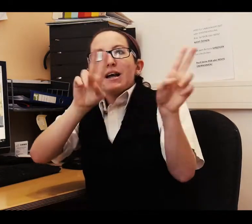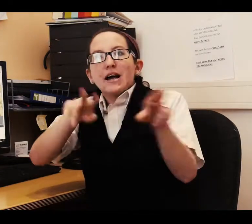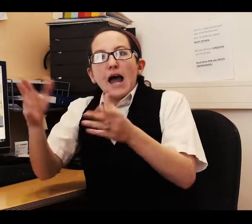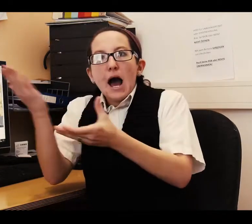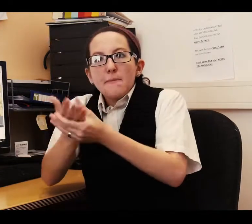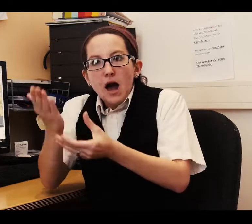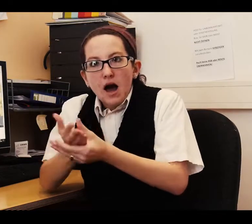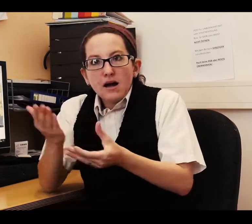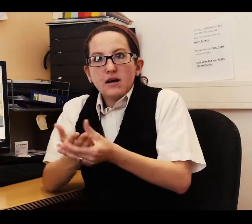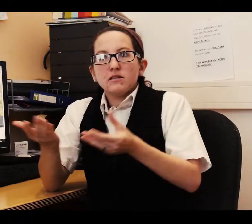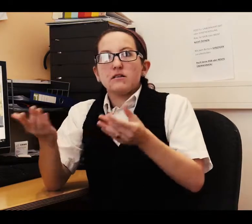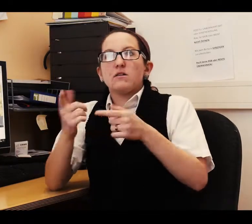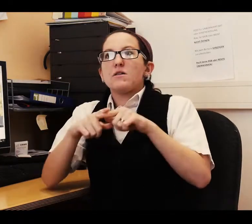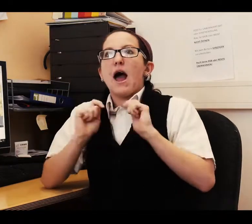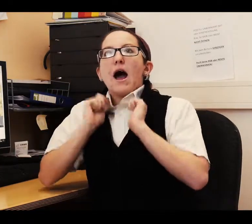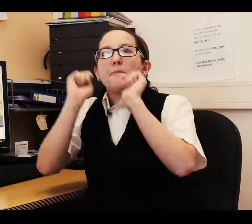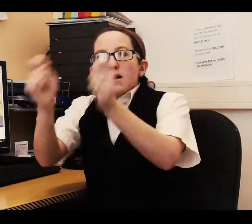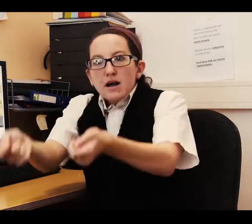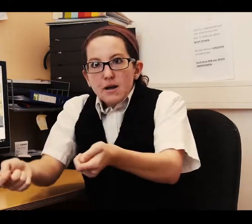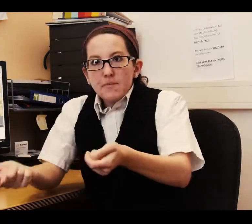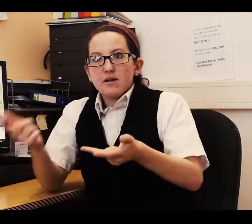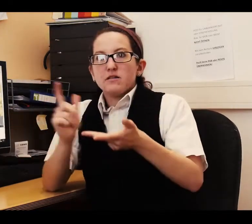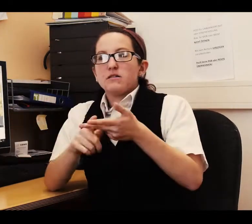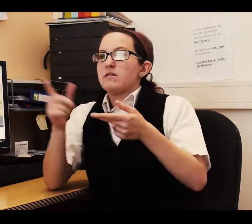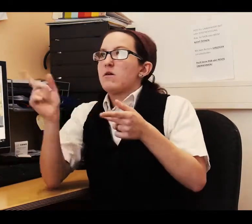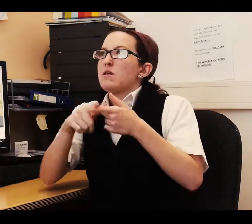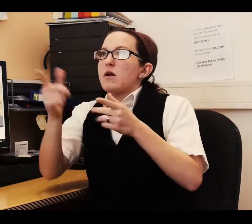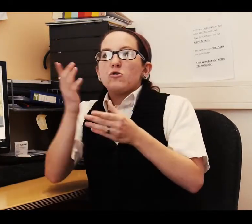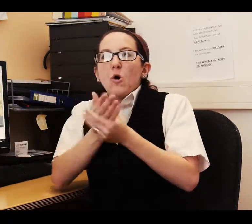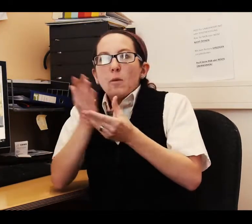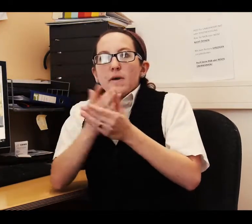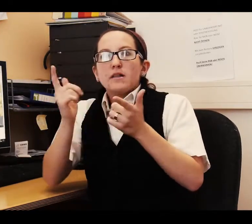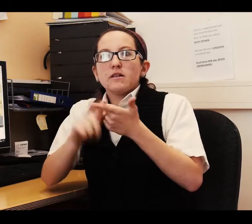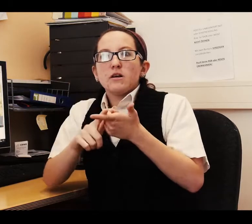Meine Chefin Valerie gibt mir unterschiedliche Aufträge, z.B. das Ablegen von Gerichtsdokumenten, Postwege,